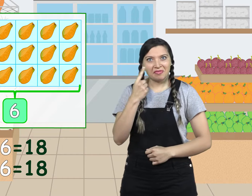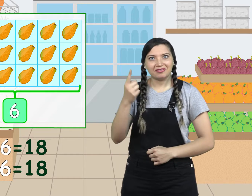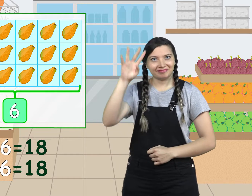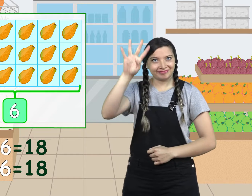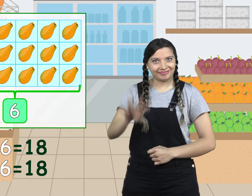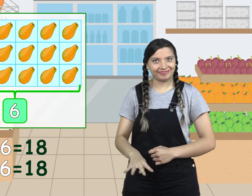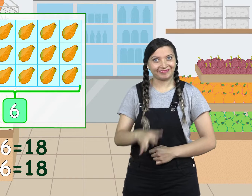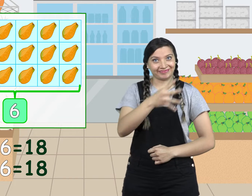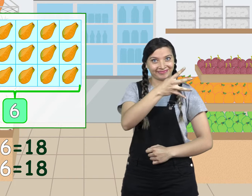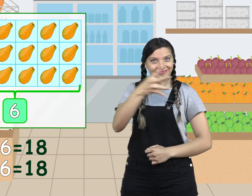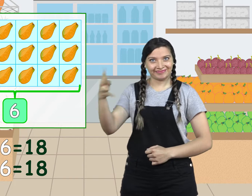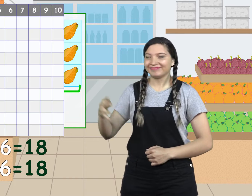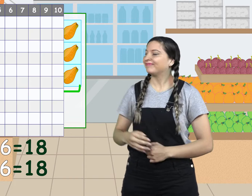Miremos la cuadricula.